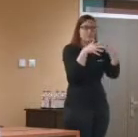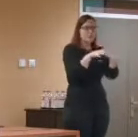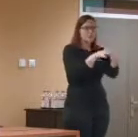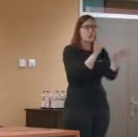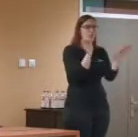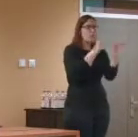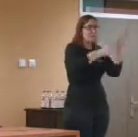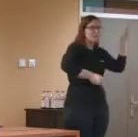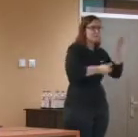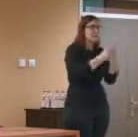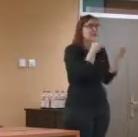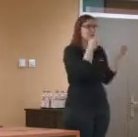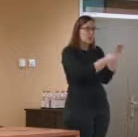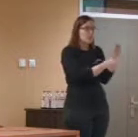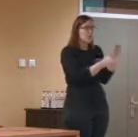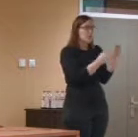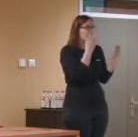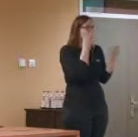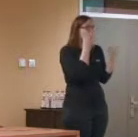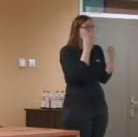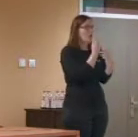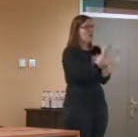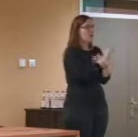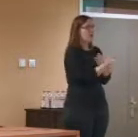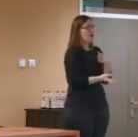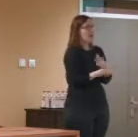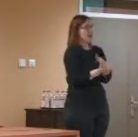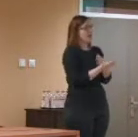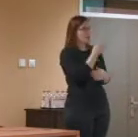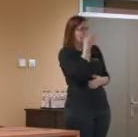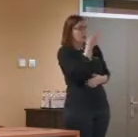ámbitos, y que nacían y morían el mismo día en prensa provincial,